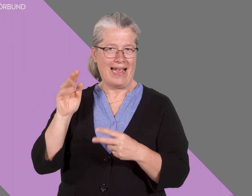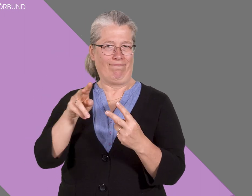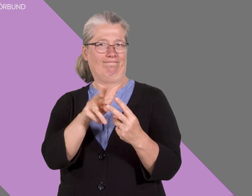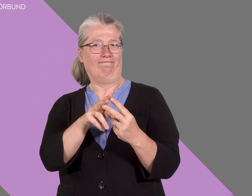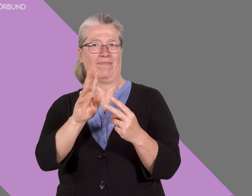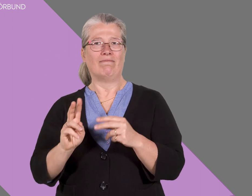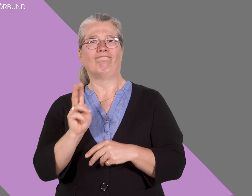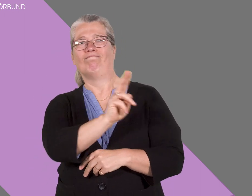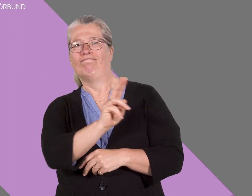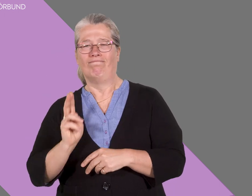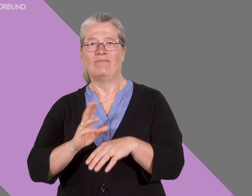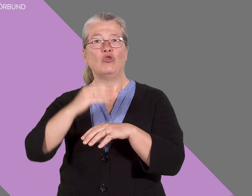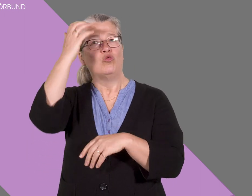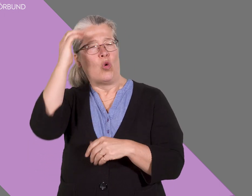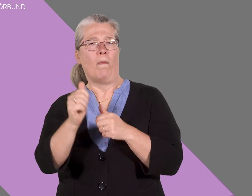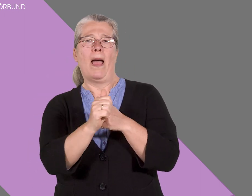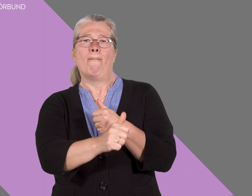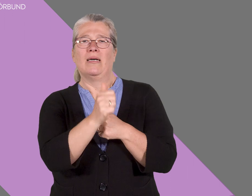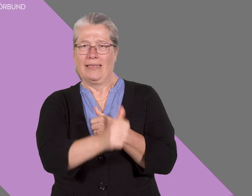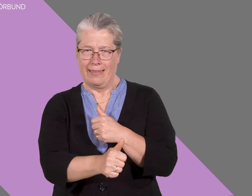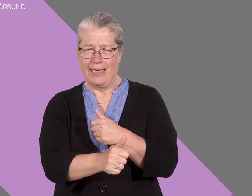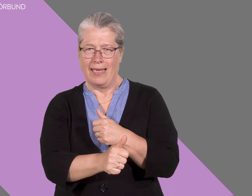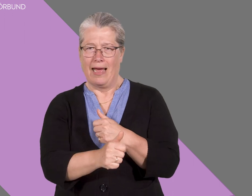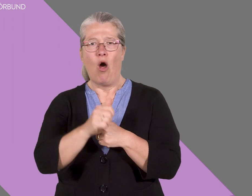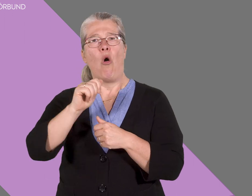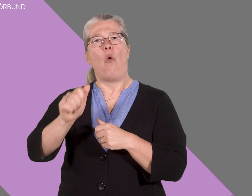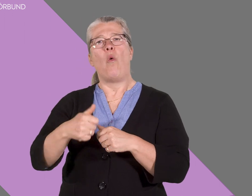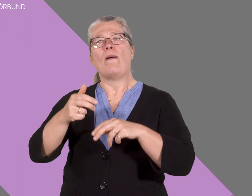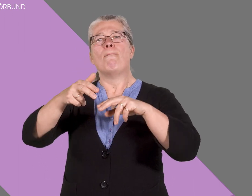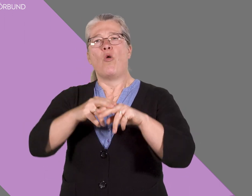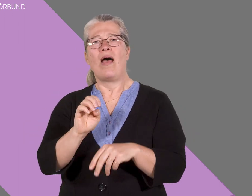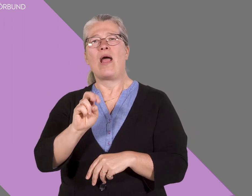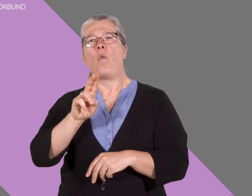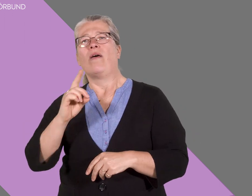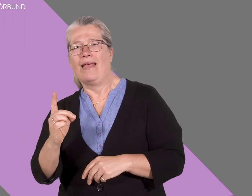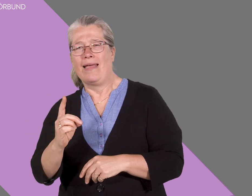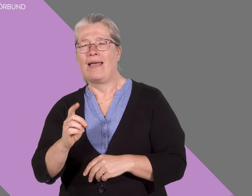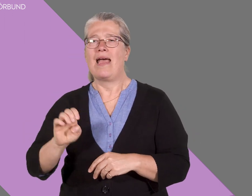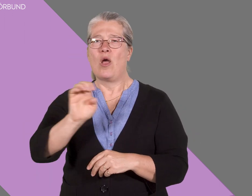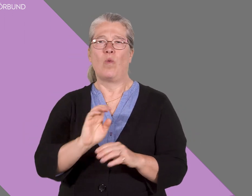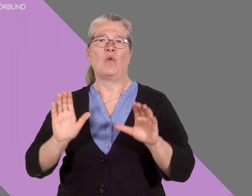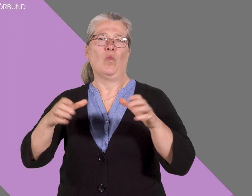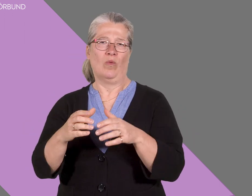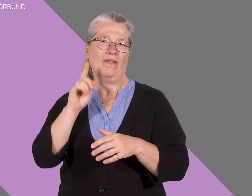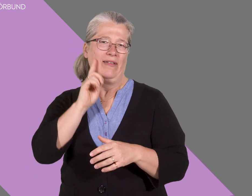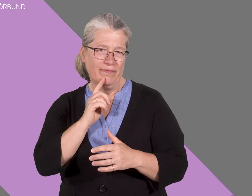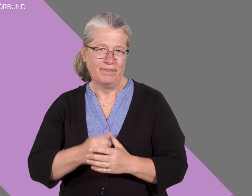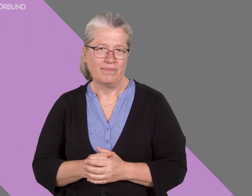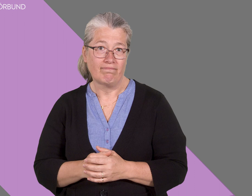representerade dövförbundet då European Union of the Deaf, EUD, - samlades till årsmöte i Stockholm.